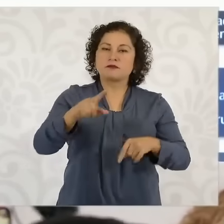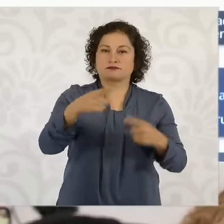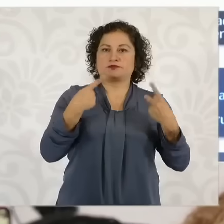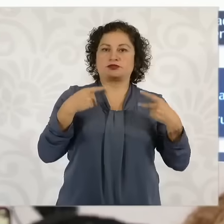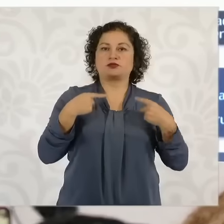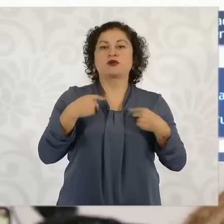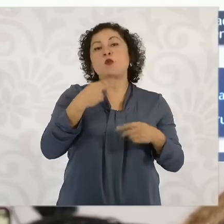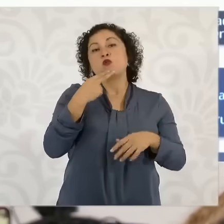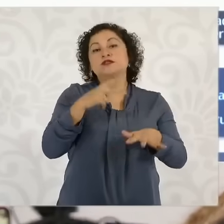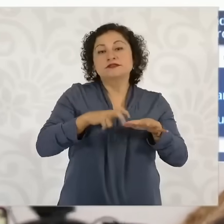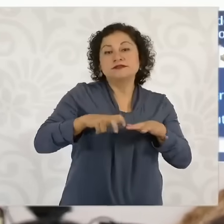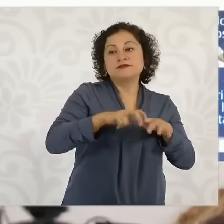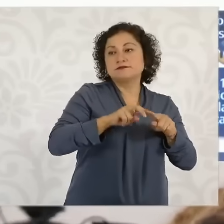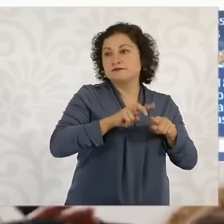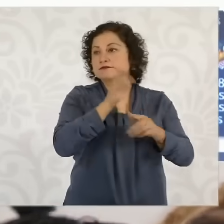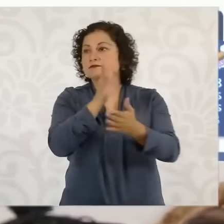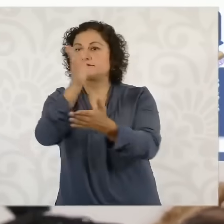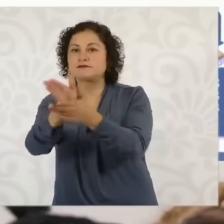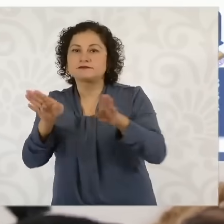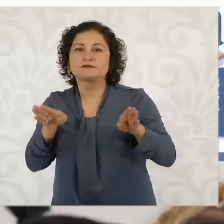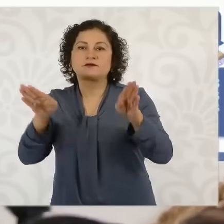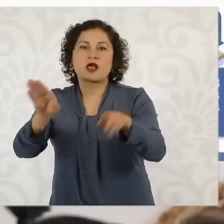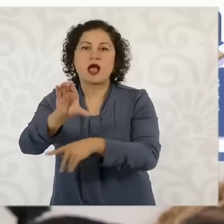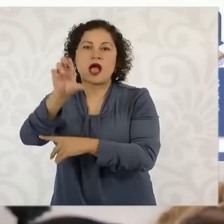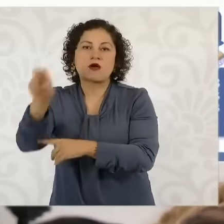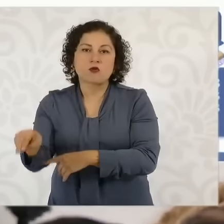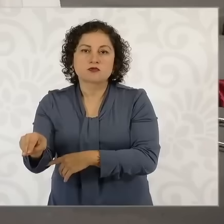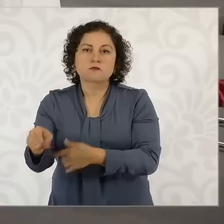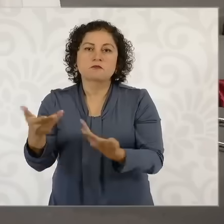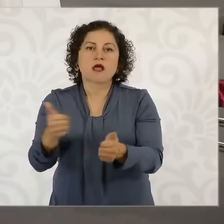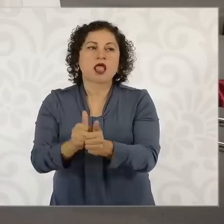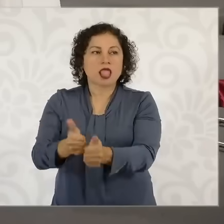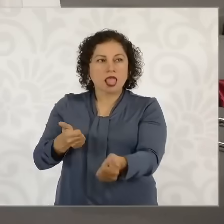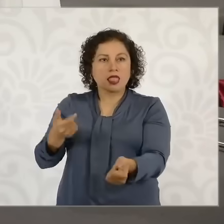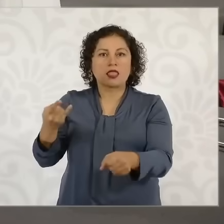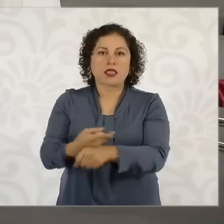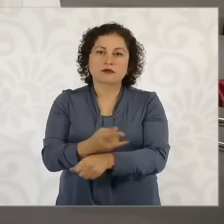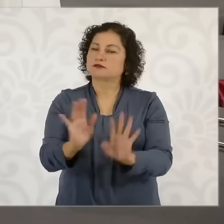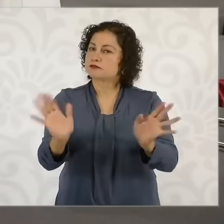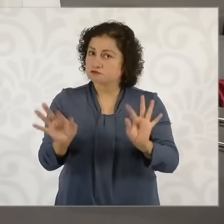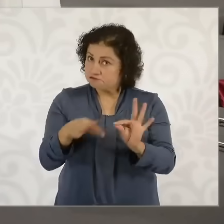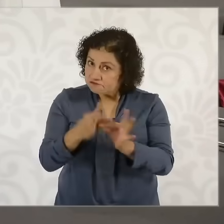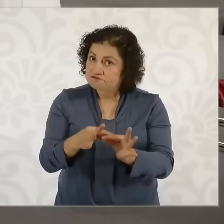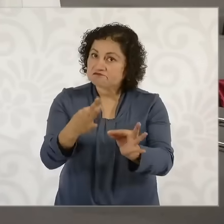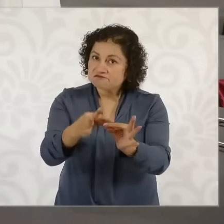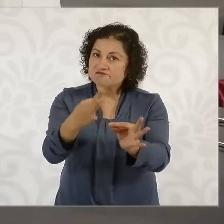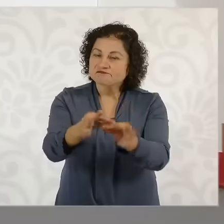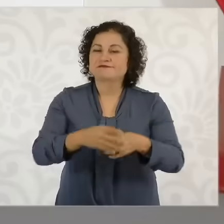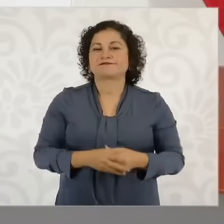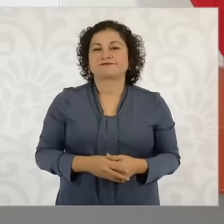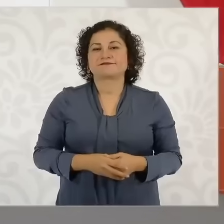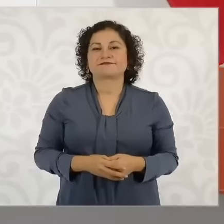de Cancún y llegar oportunamente a sus vuelos con ese aeropuerto. Que señalarles también de